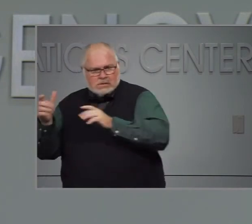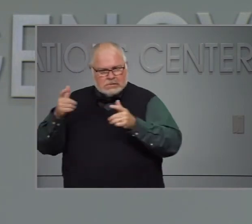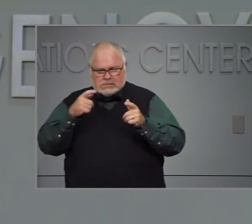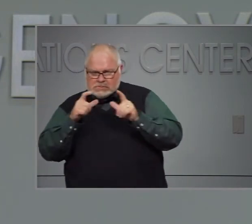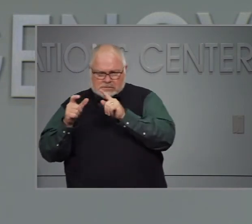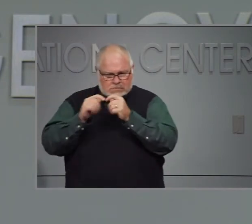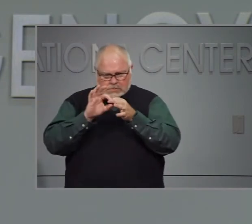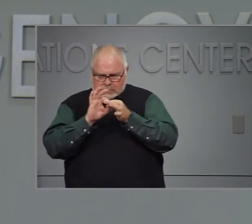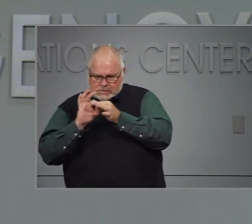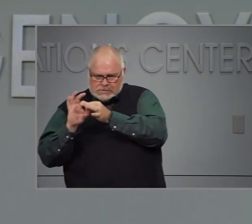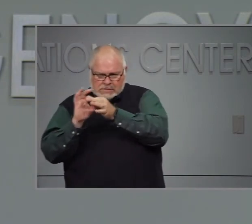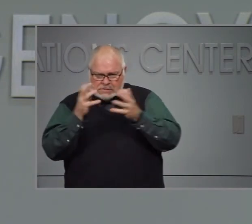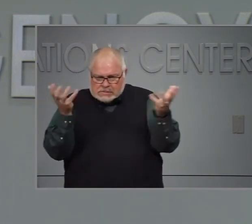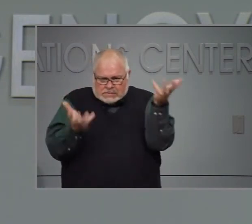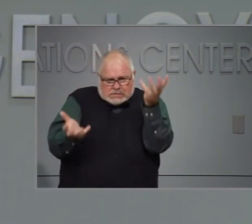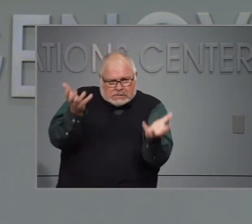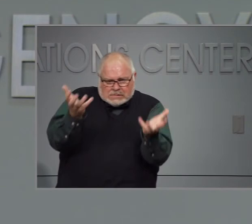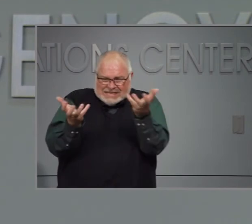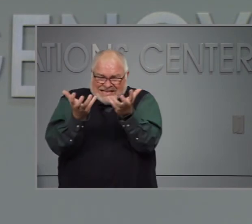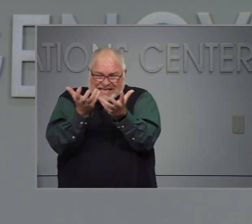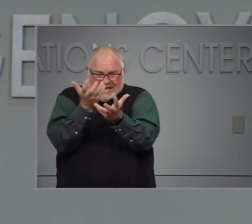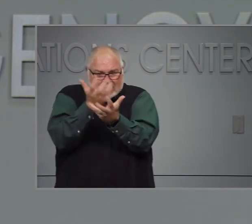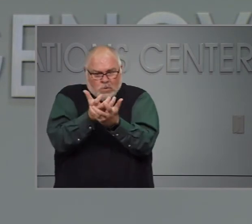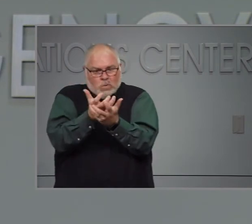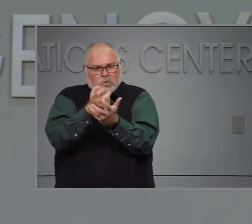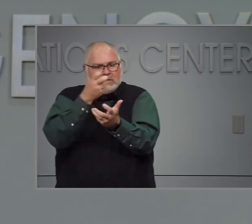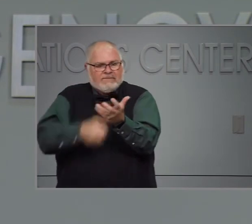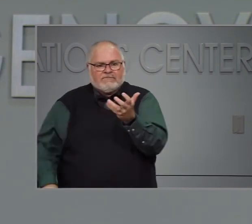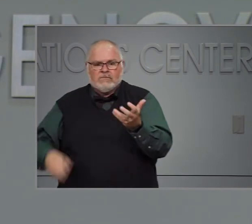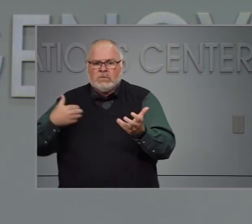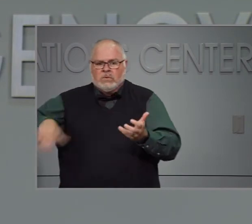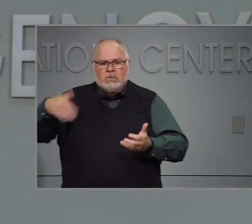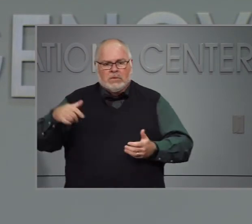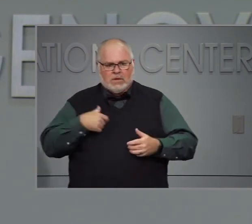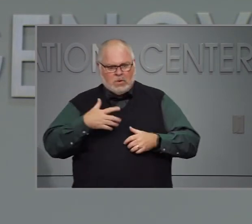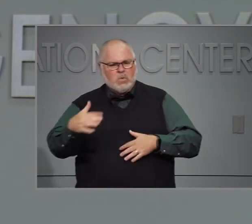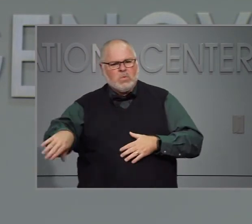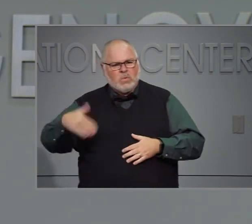Ha sido mucho trabajo en este equipo, muchas gracias por su amabilidad en este liderazgo y